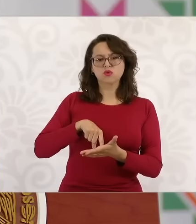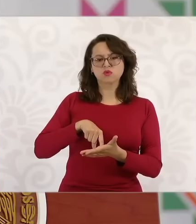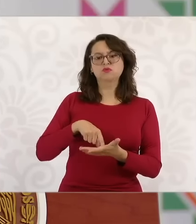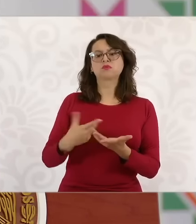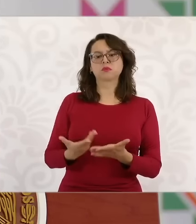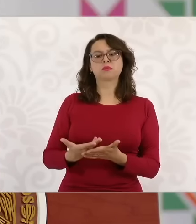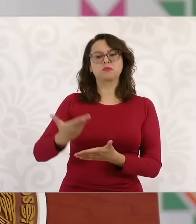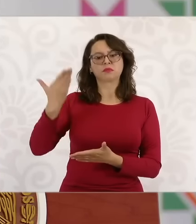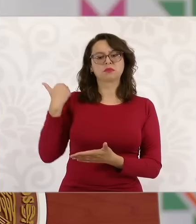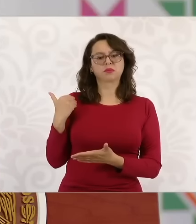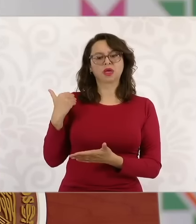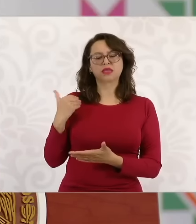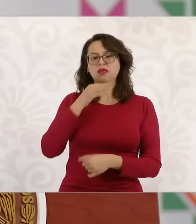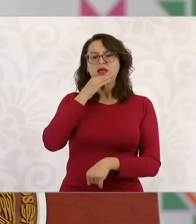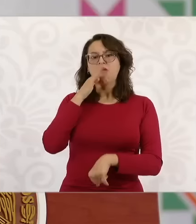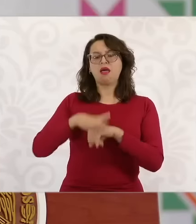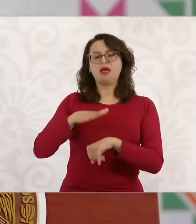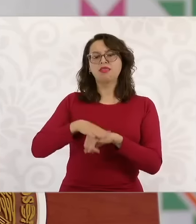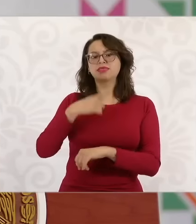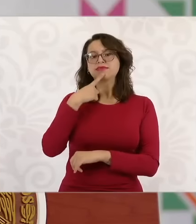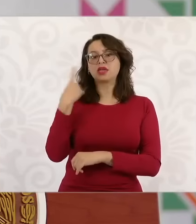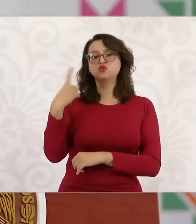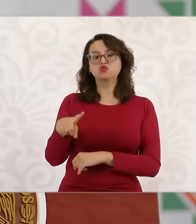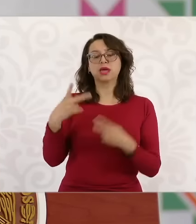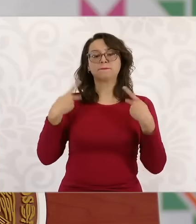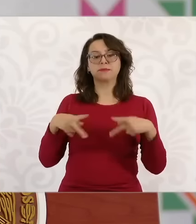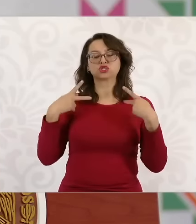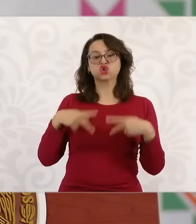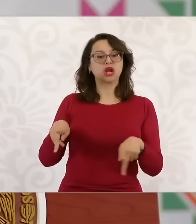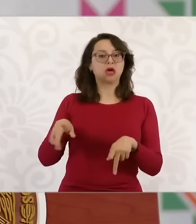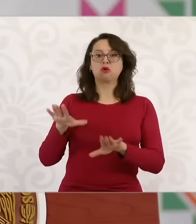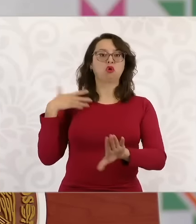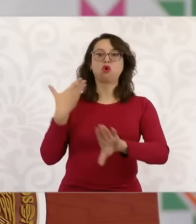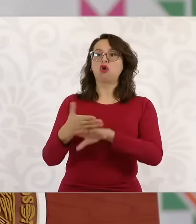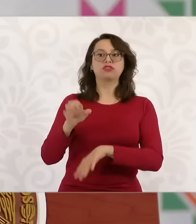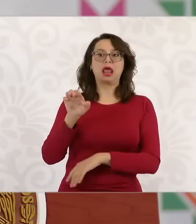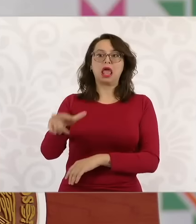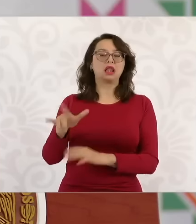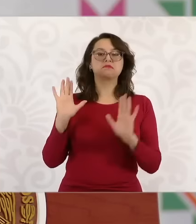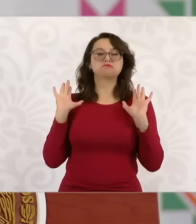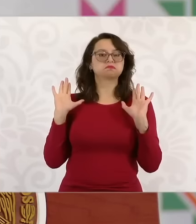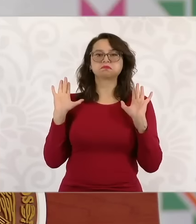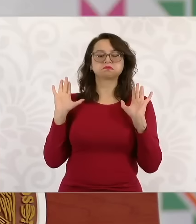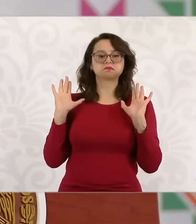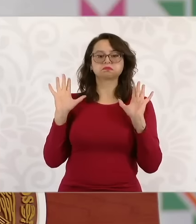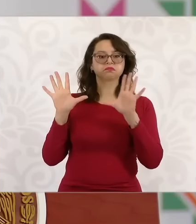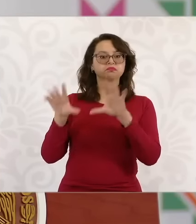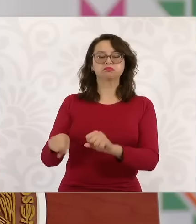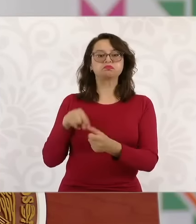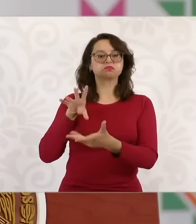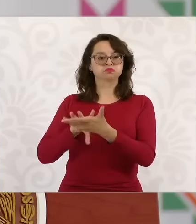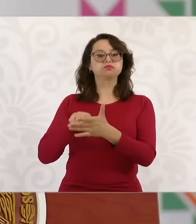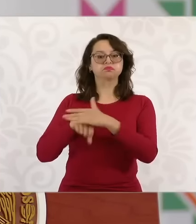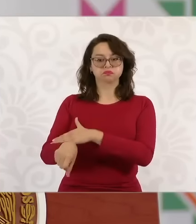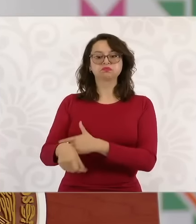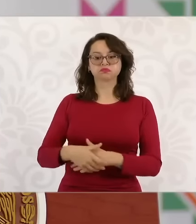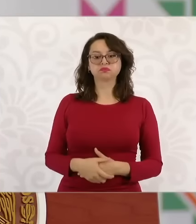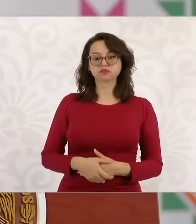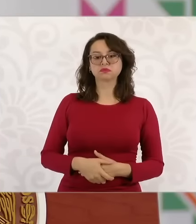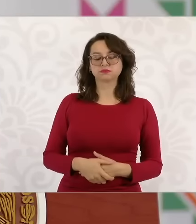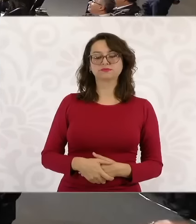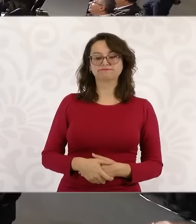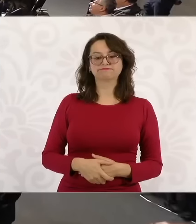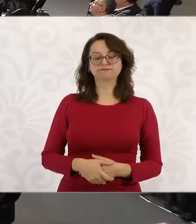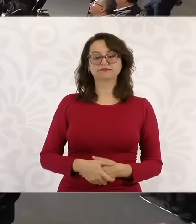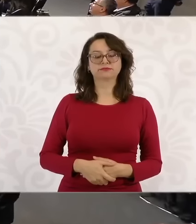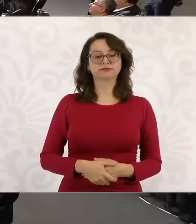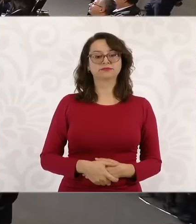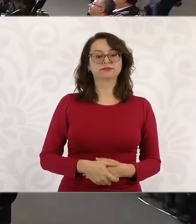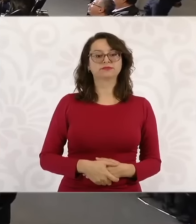ahí, de un una denuncia que puso un particular contra él hace tiempo en la ciudad de México.